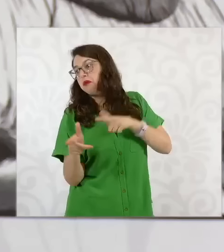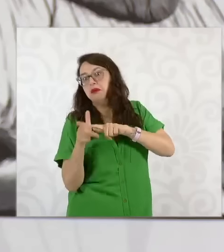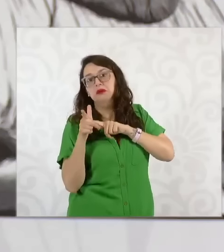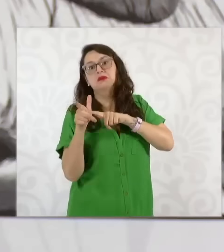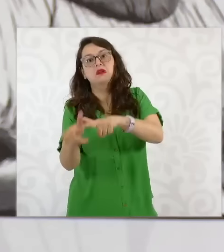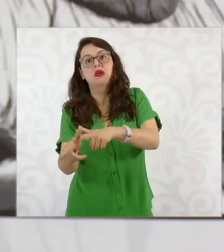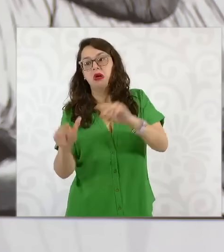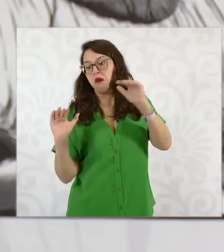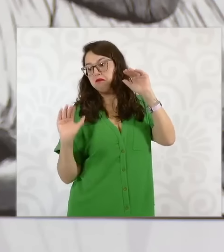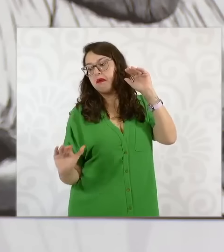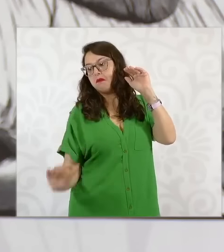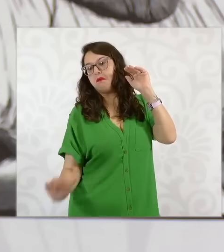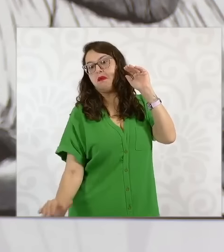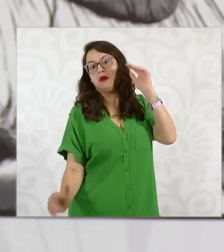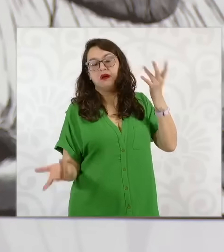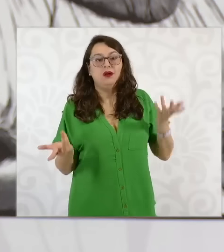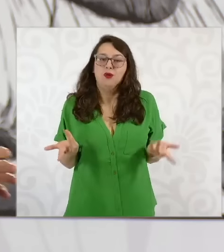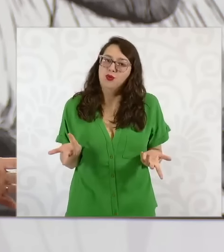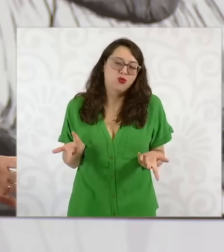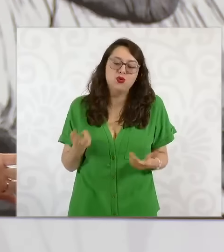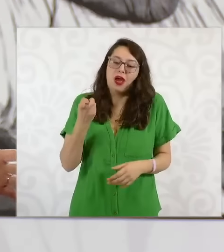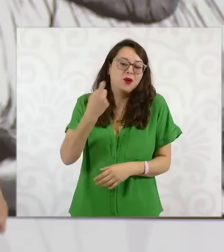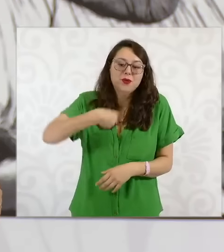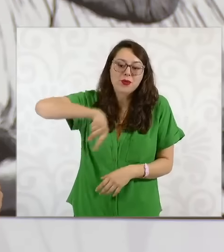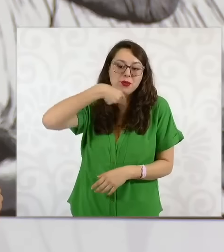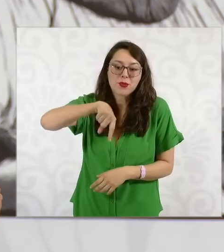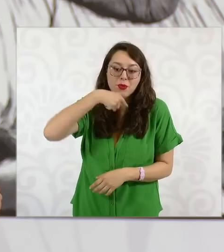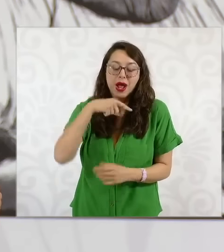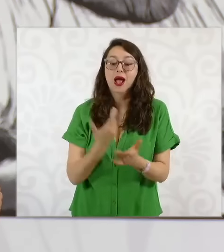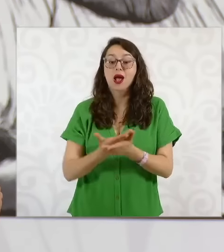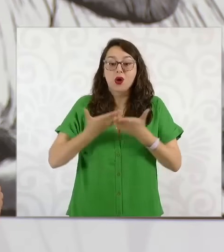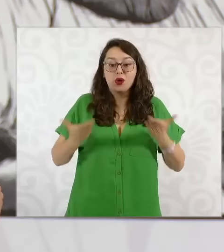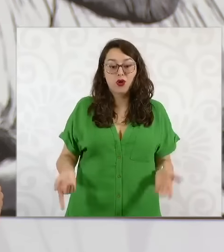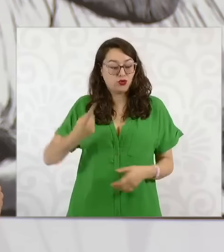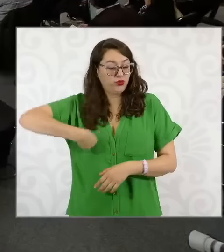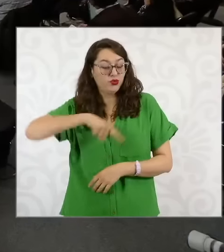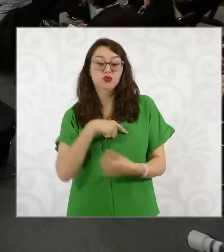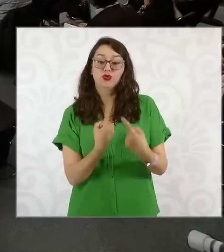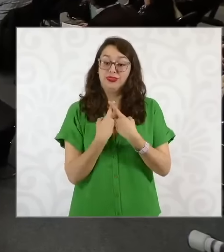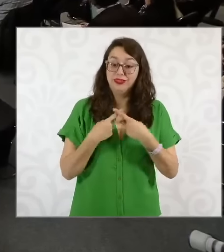se concentra en unos cuantos. Esa es la gran diferencia del modelo y la visión del desarrollo.